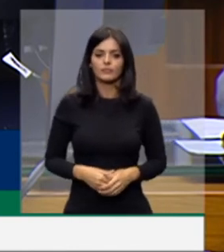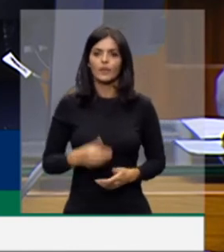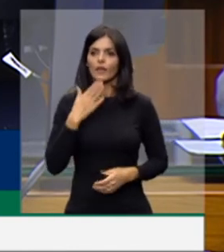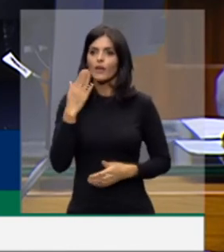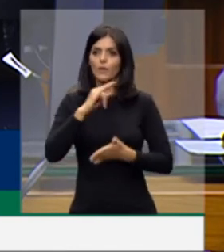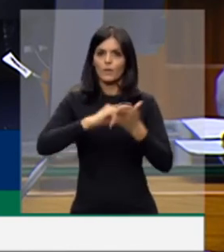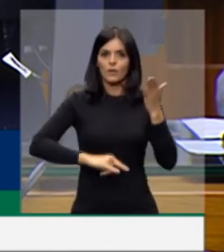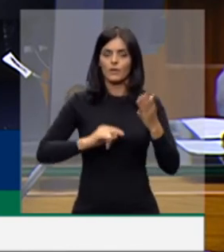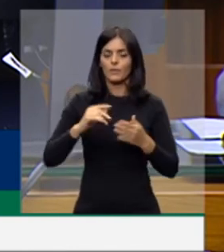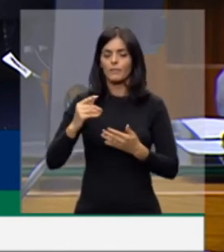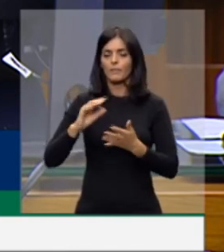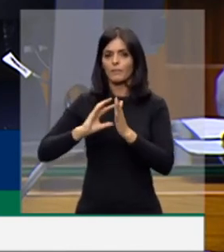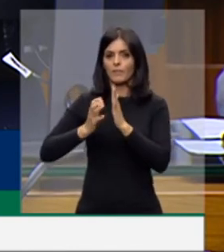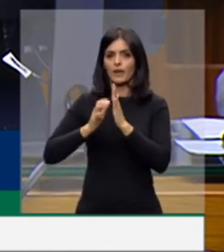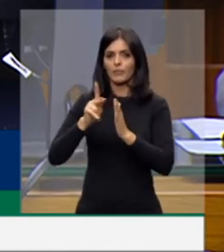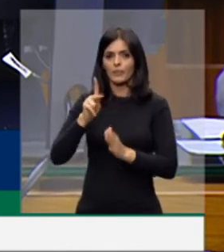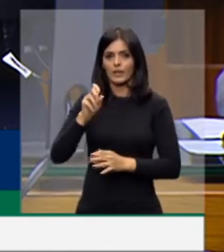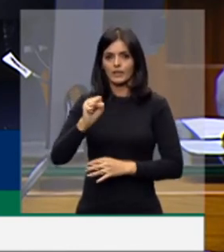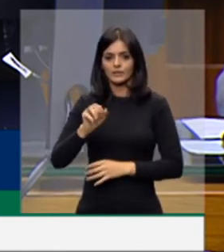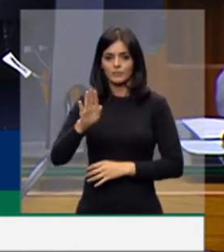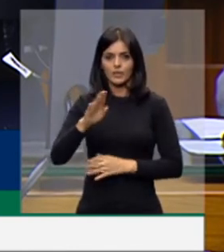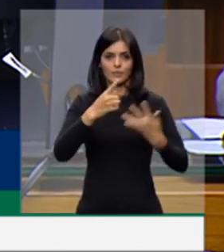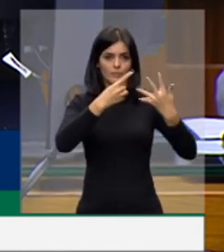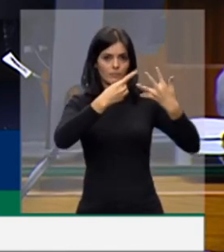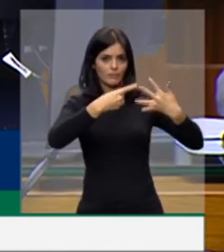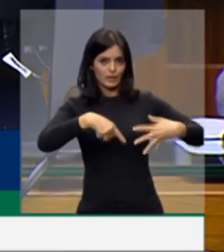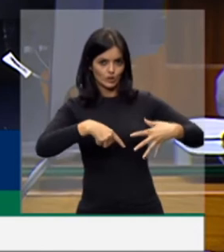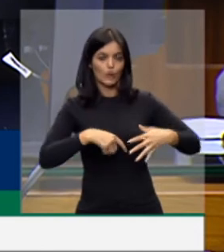RETIRADA DA MP V 998 DE 2020, DA PAUTA DA PRESENTE SESSÃO. É UM REQUERIMENTO DO PARTIDO